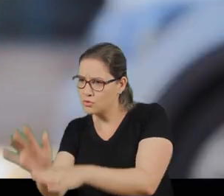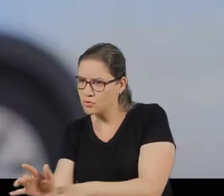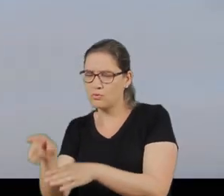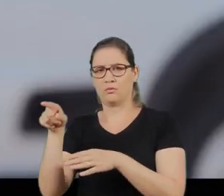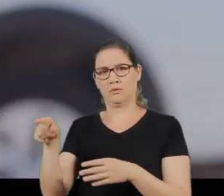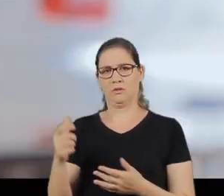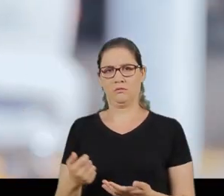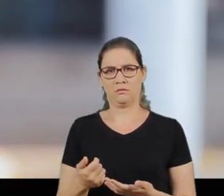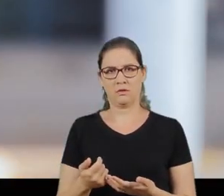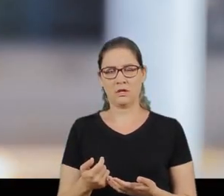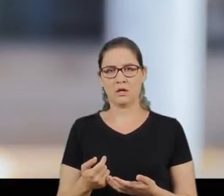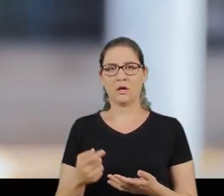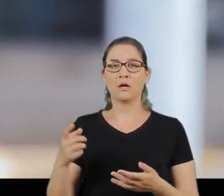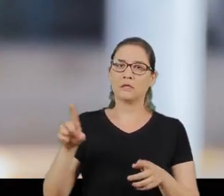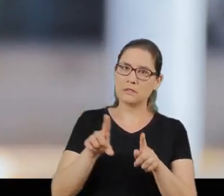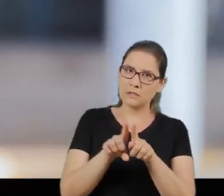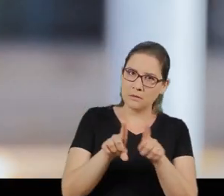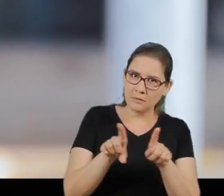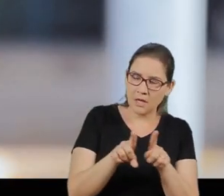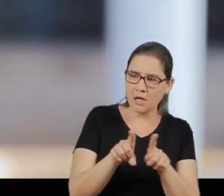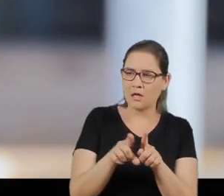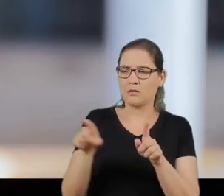desde o ingresso dele na universidade, mas voltando também sua